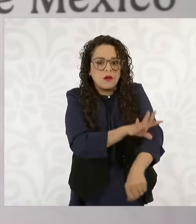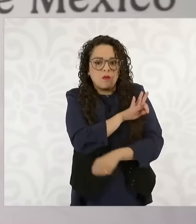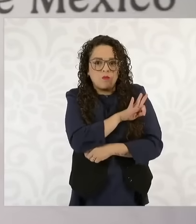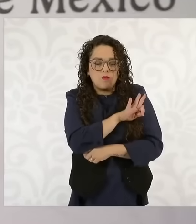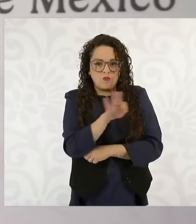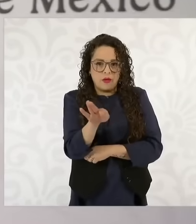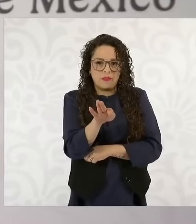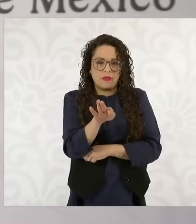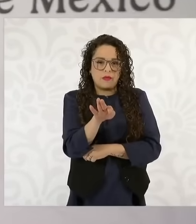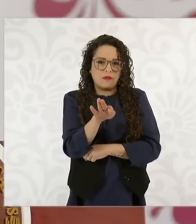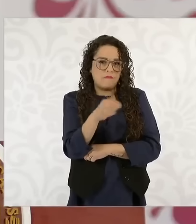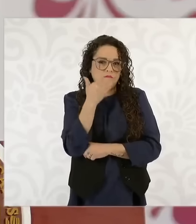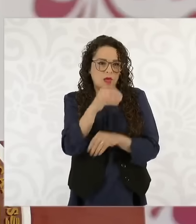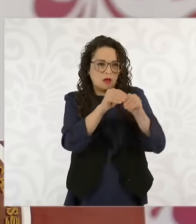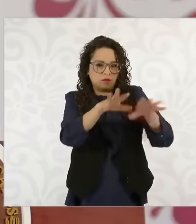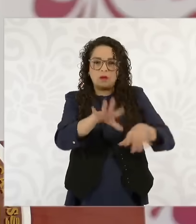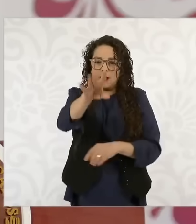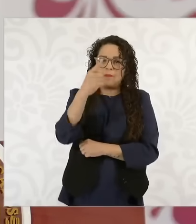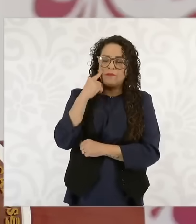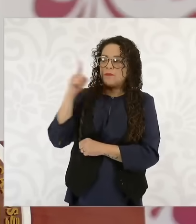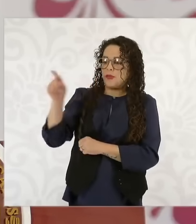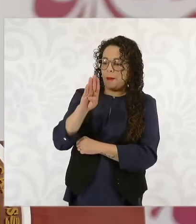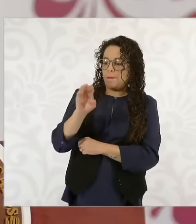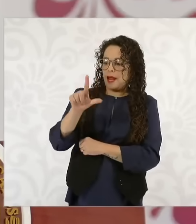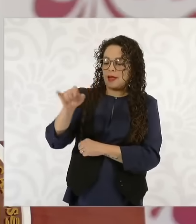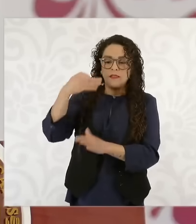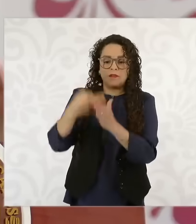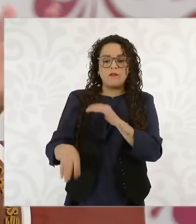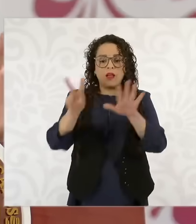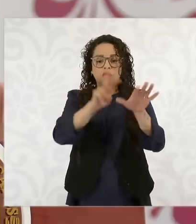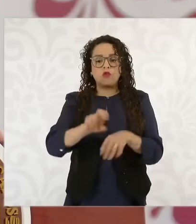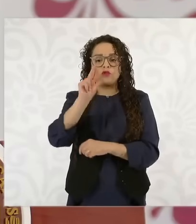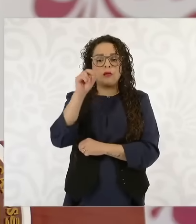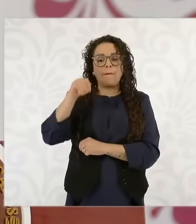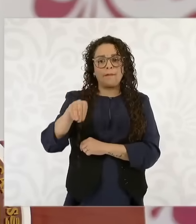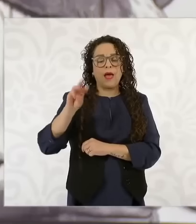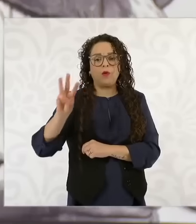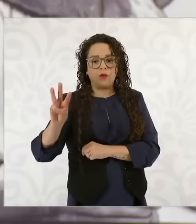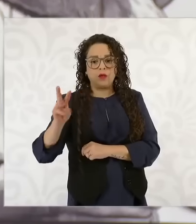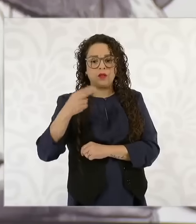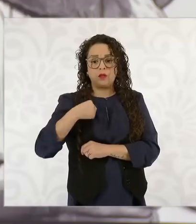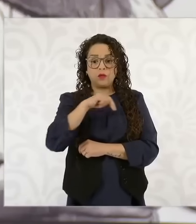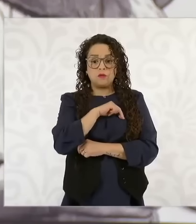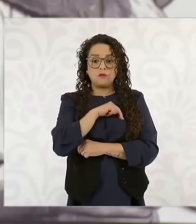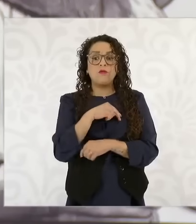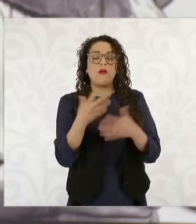Guatemala le fal a Belice le faltan 280 megas. Nosotros vamos a construir plantas para generar